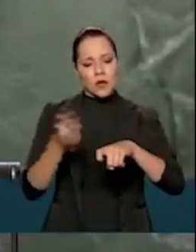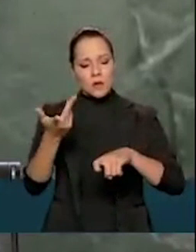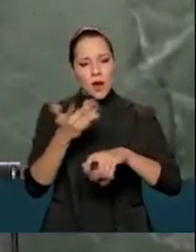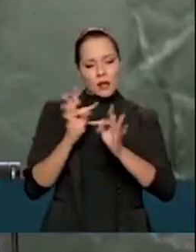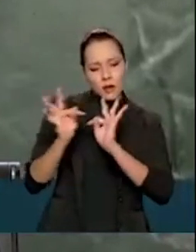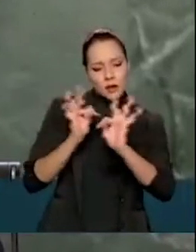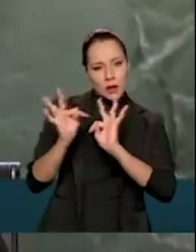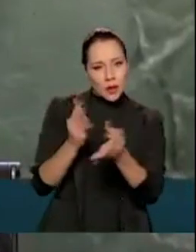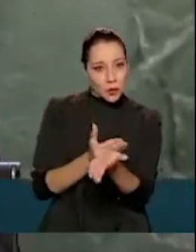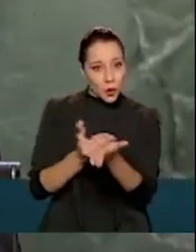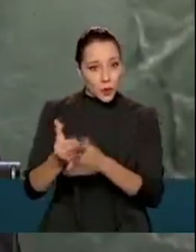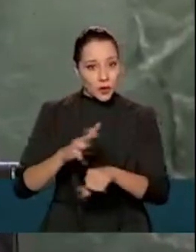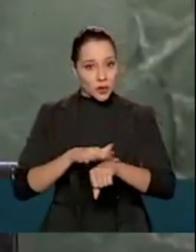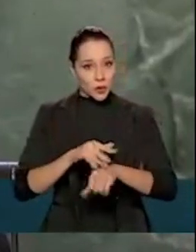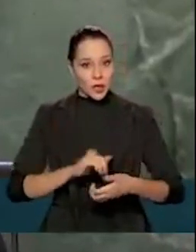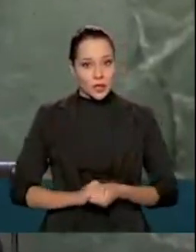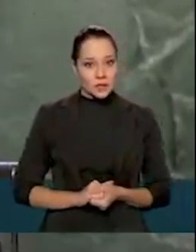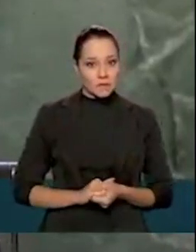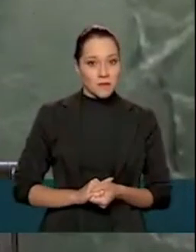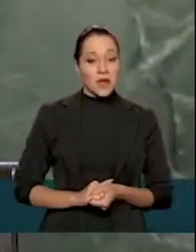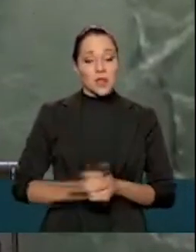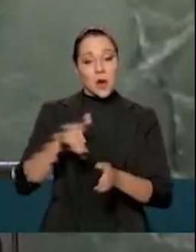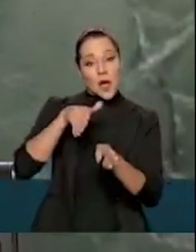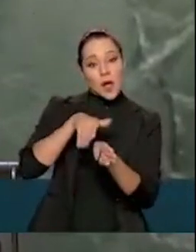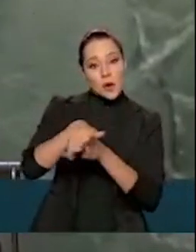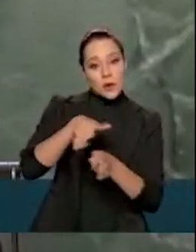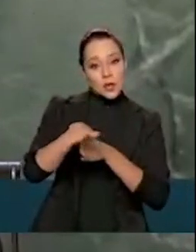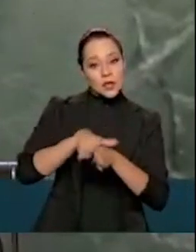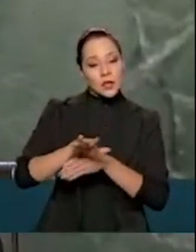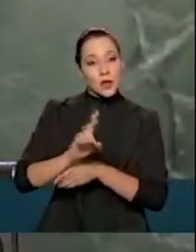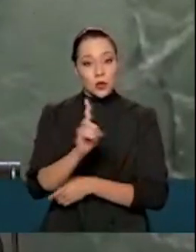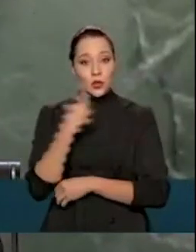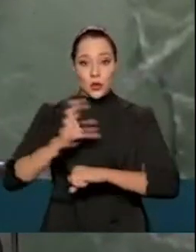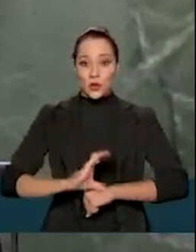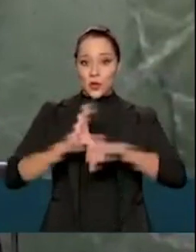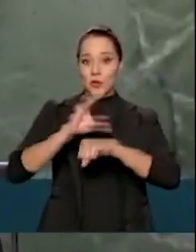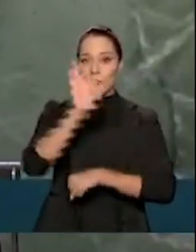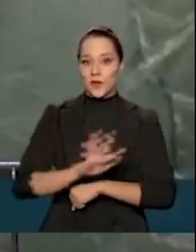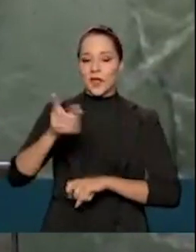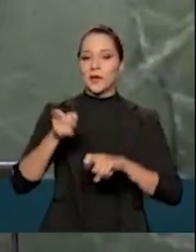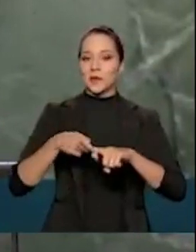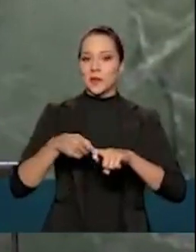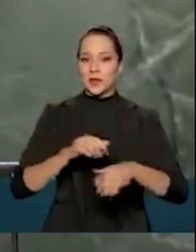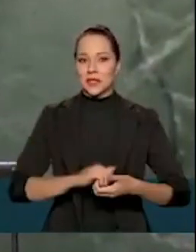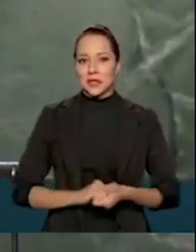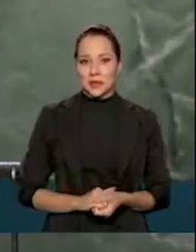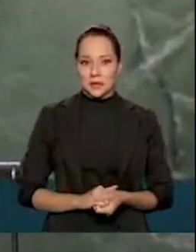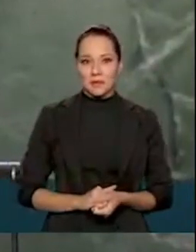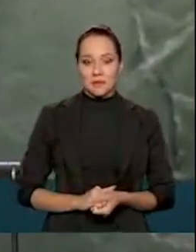do tratamento precoce seguindo recomendação do nosso Conselho Federal de Medicina e o